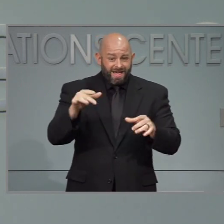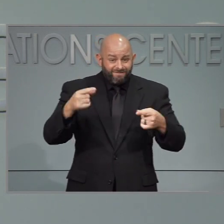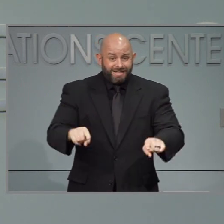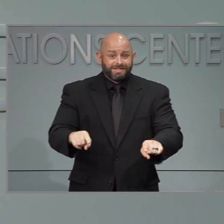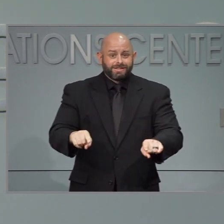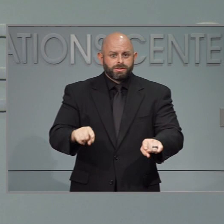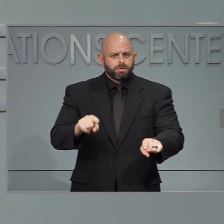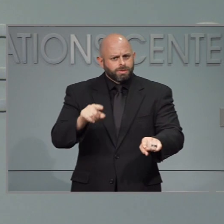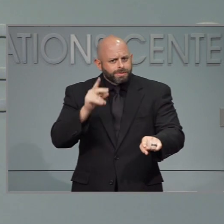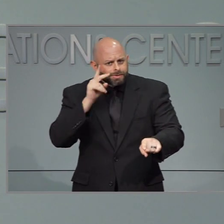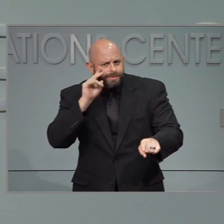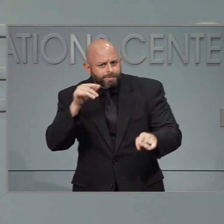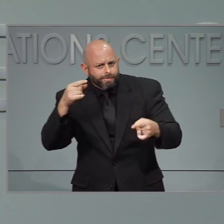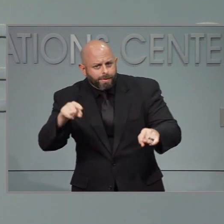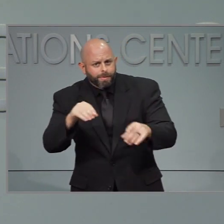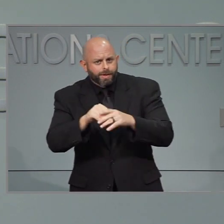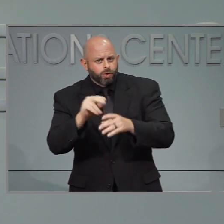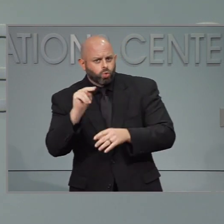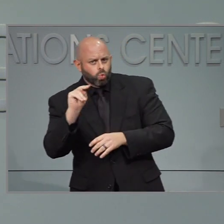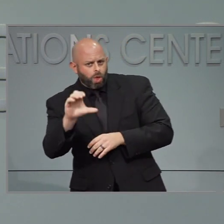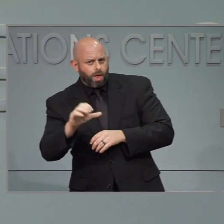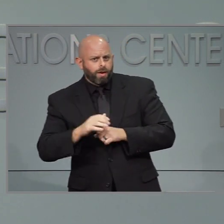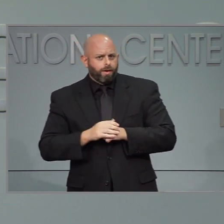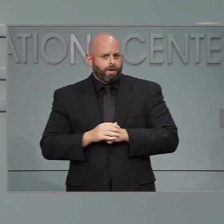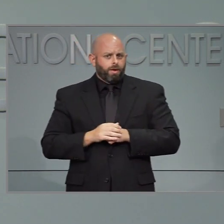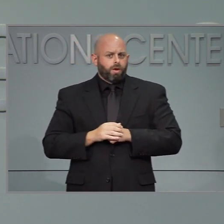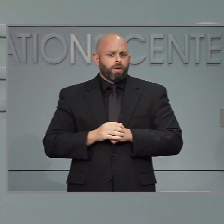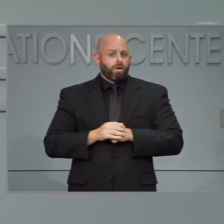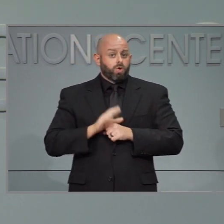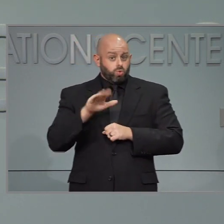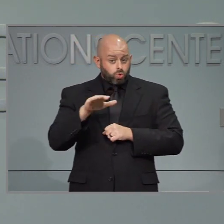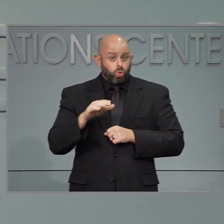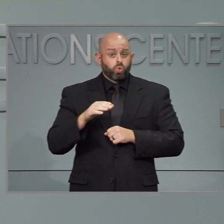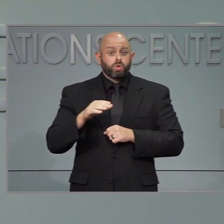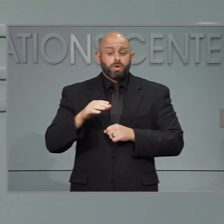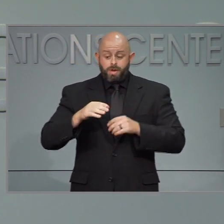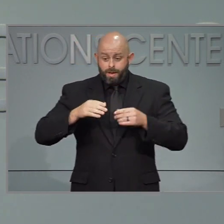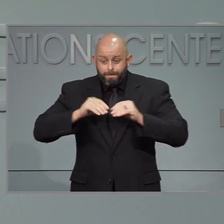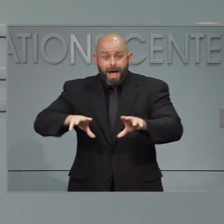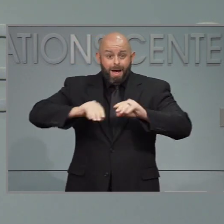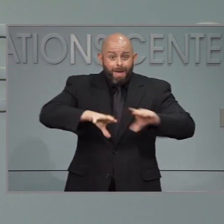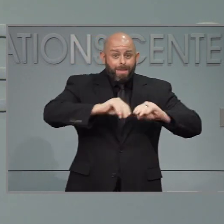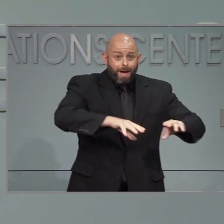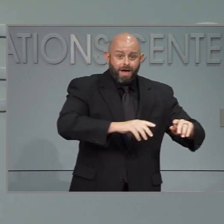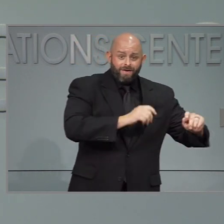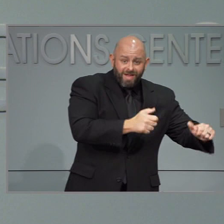Una de las maneras principales es más como está dirigiendo con